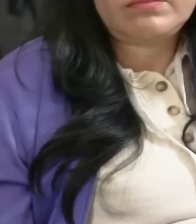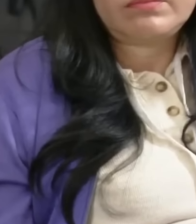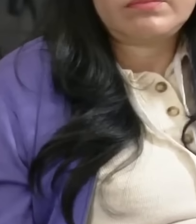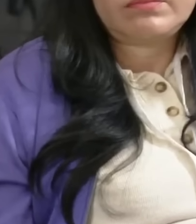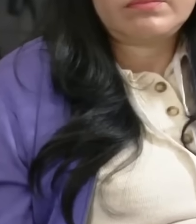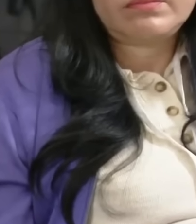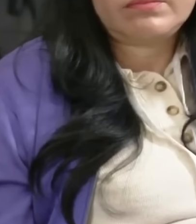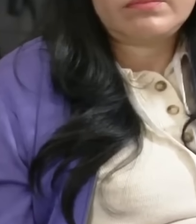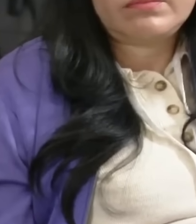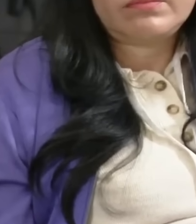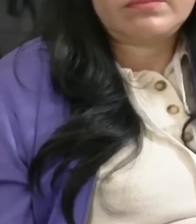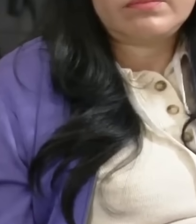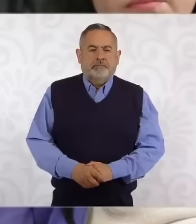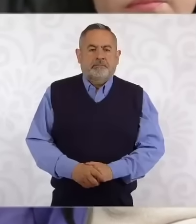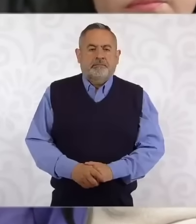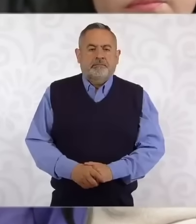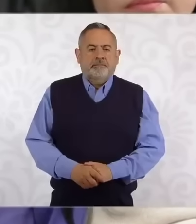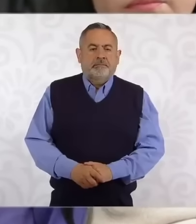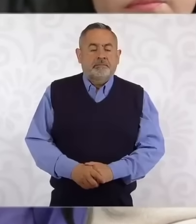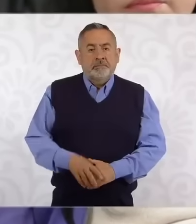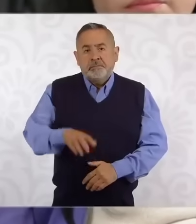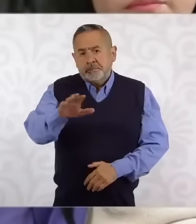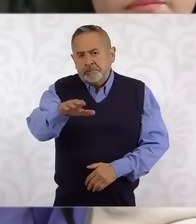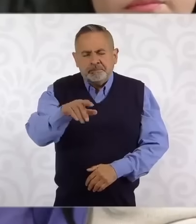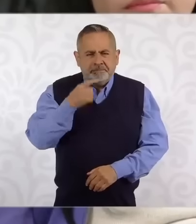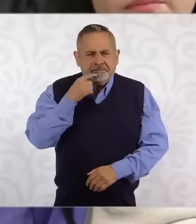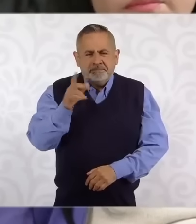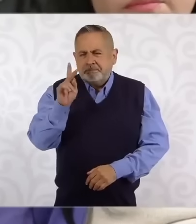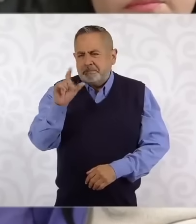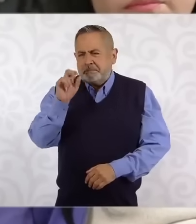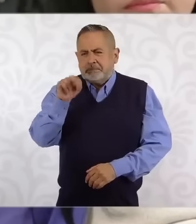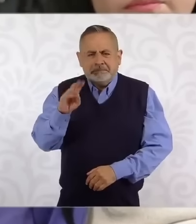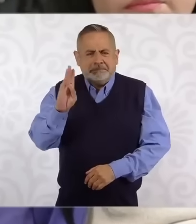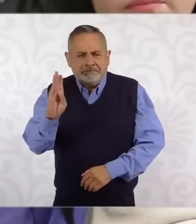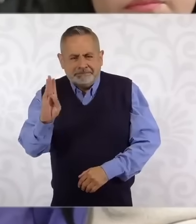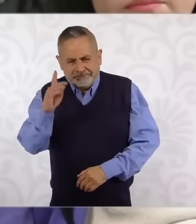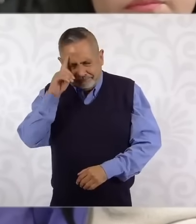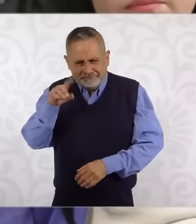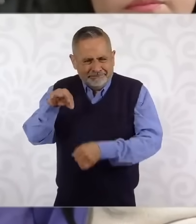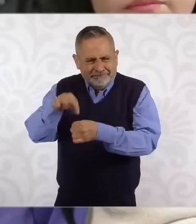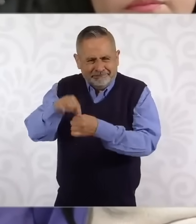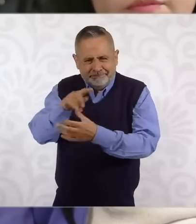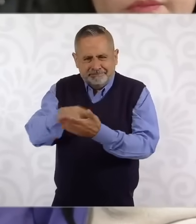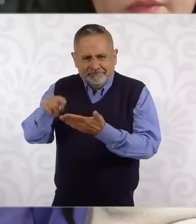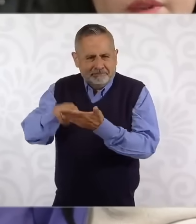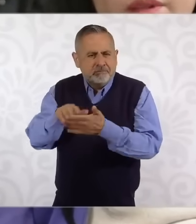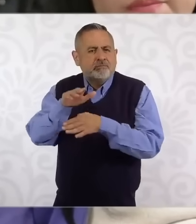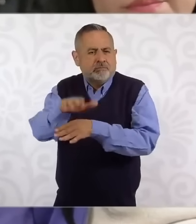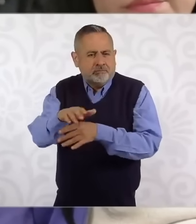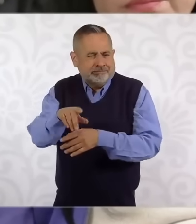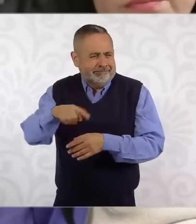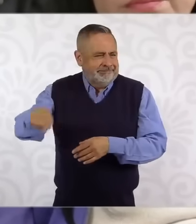una coalición política y ciudadana este dentro de este plan B y que pues bueno, que venga a permitir